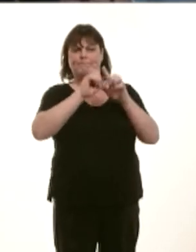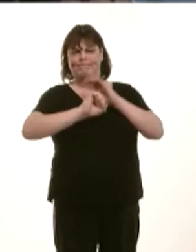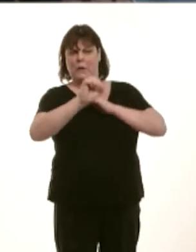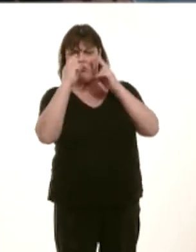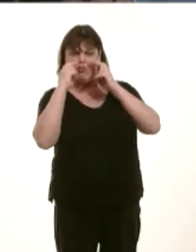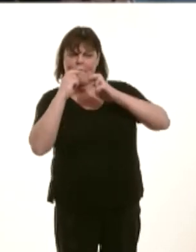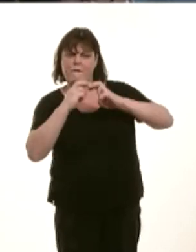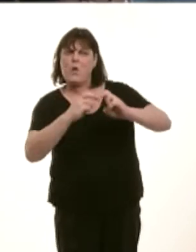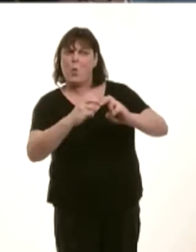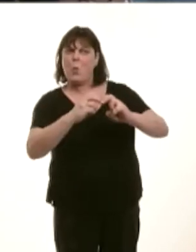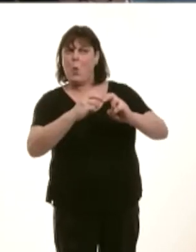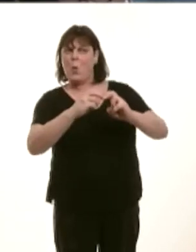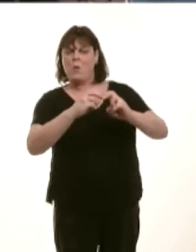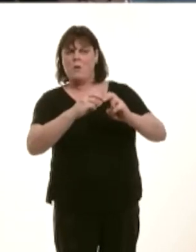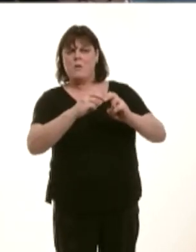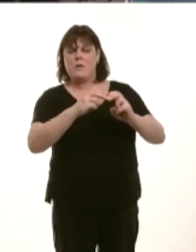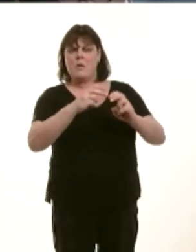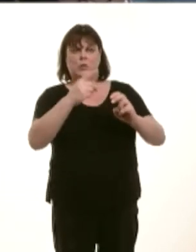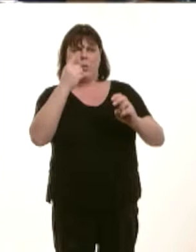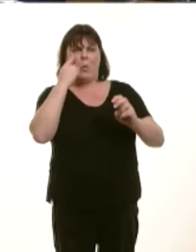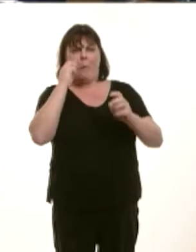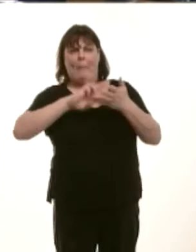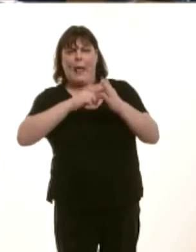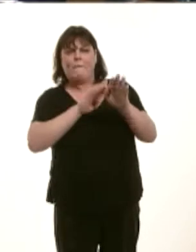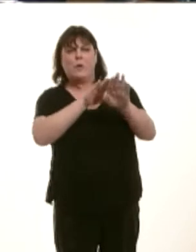o gyllido presennol ar gyfer myfyrwyr? Carwyn Jones: Wel, mae hwnnwín rhywbeth i